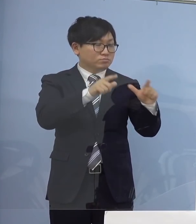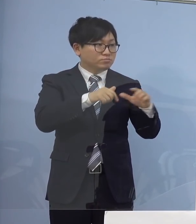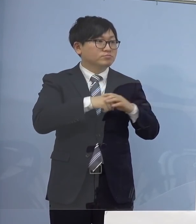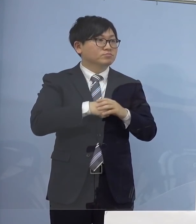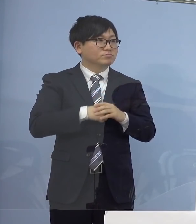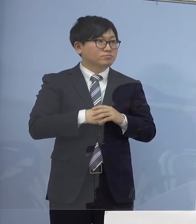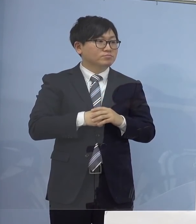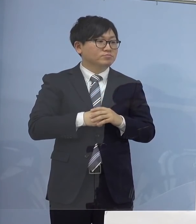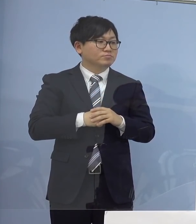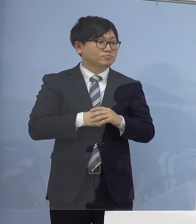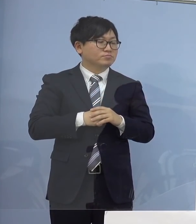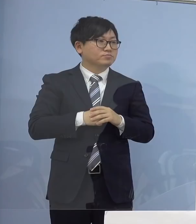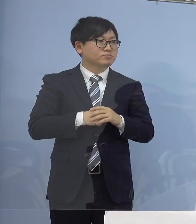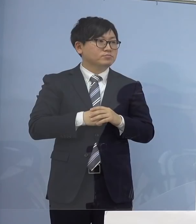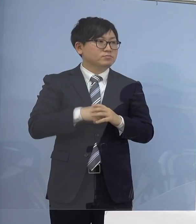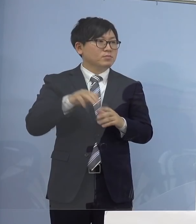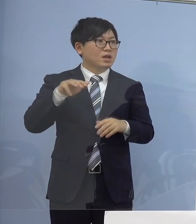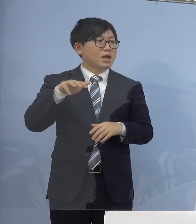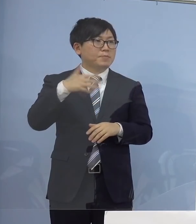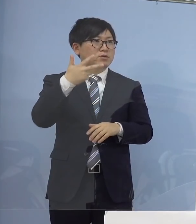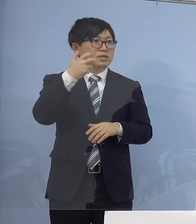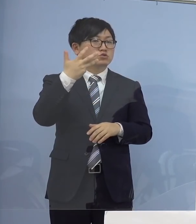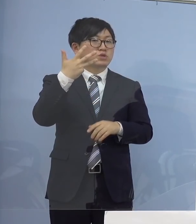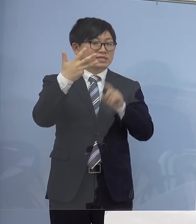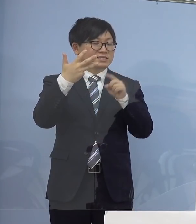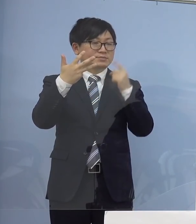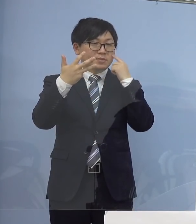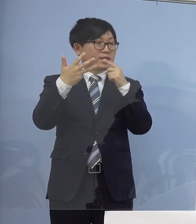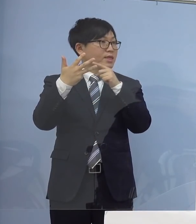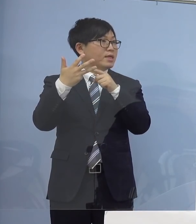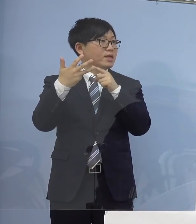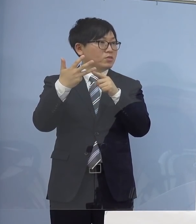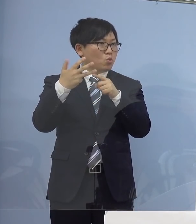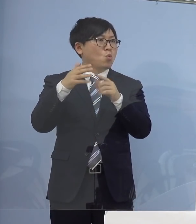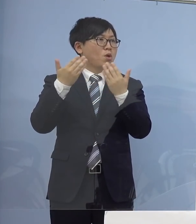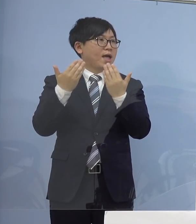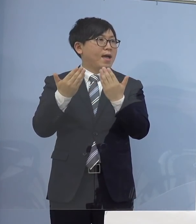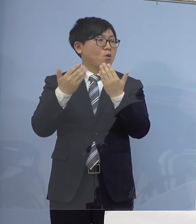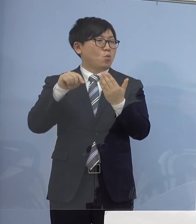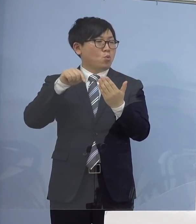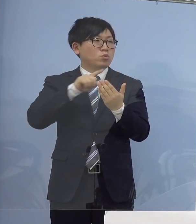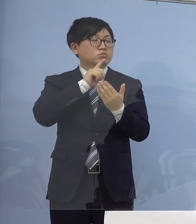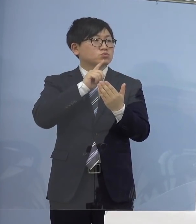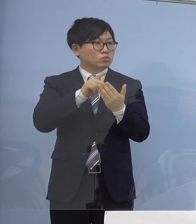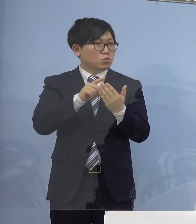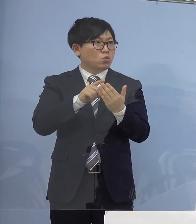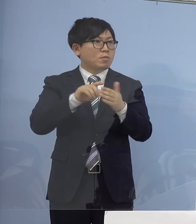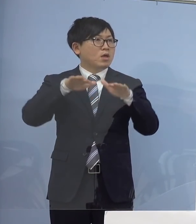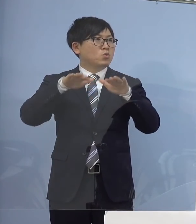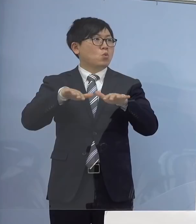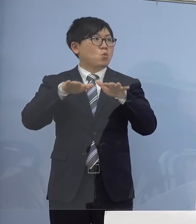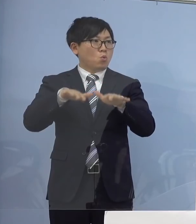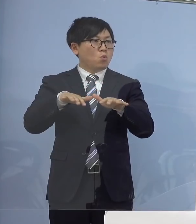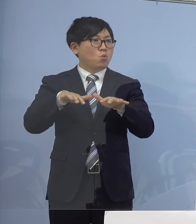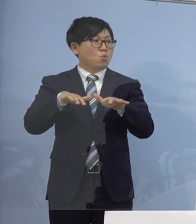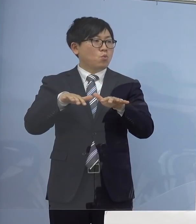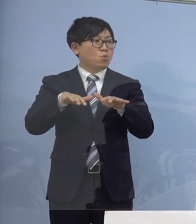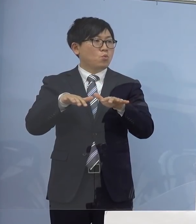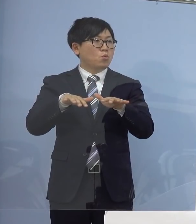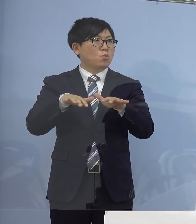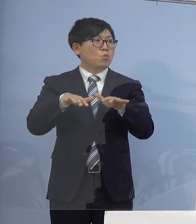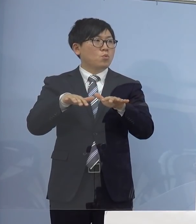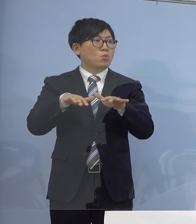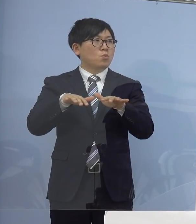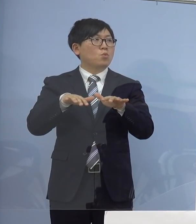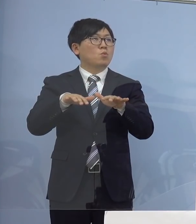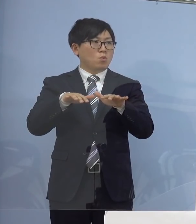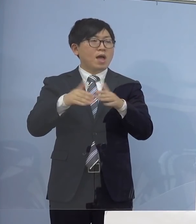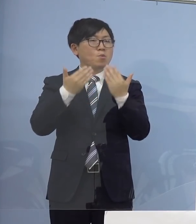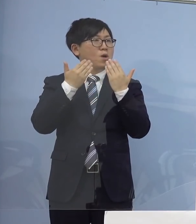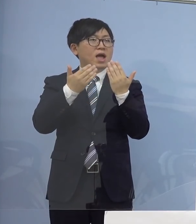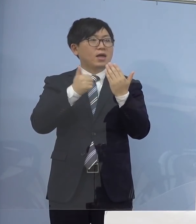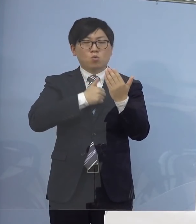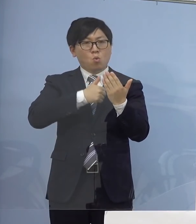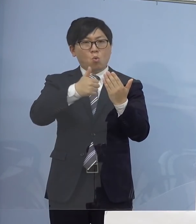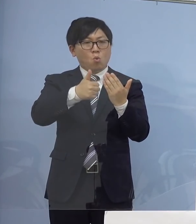878例目の方の学校についてですが 本日は立ち入り禁止ということになっております